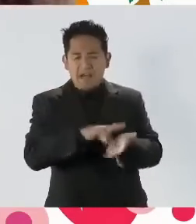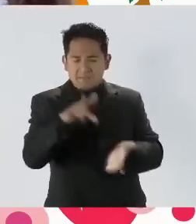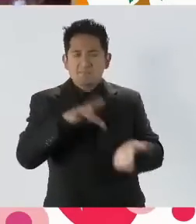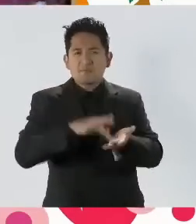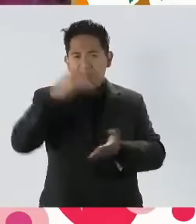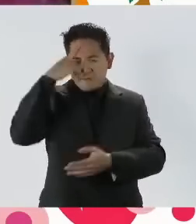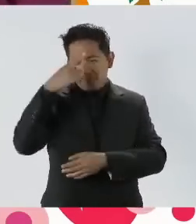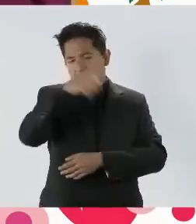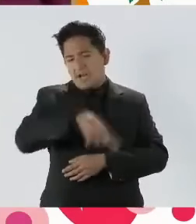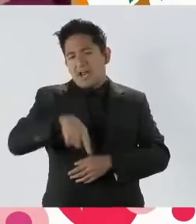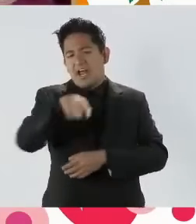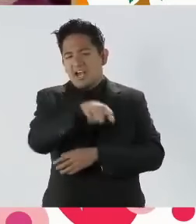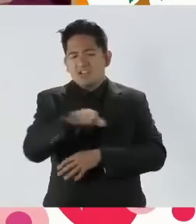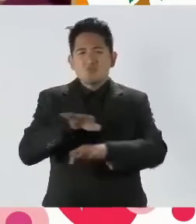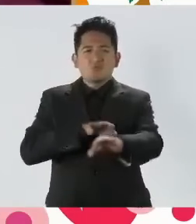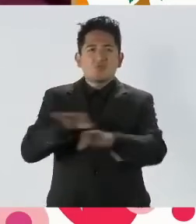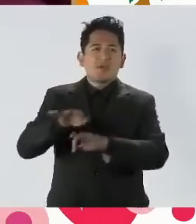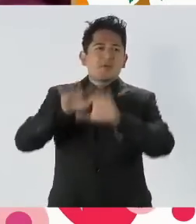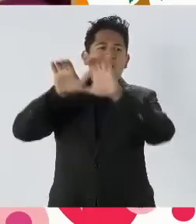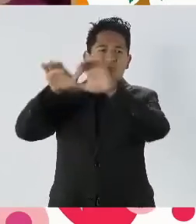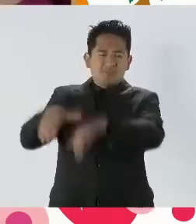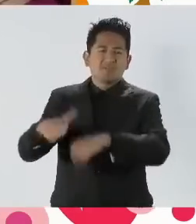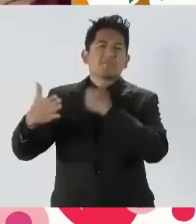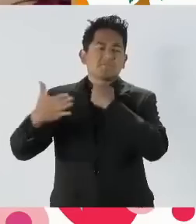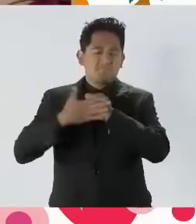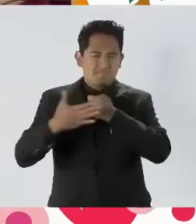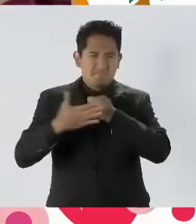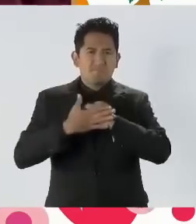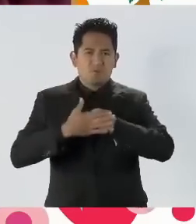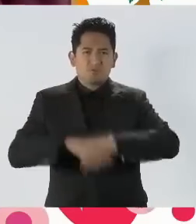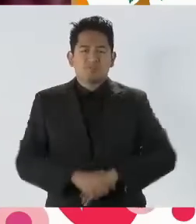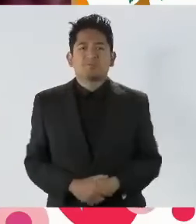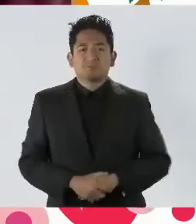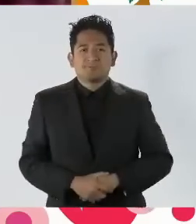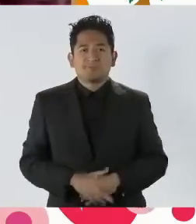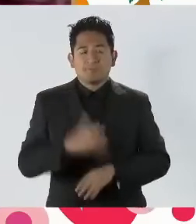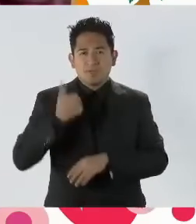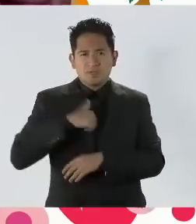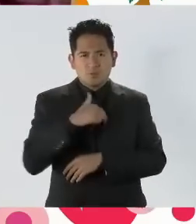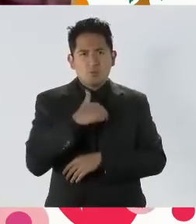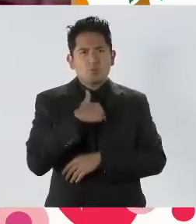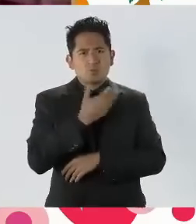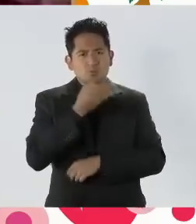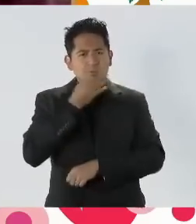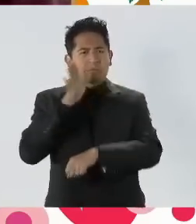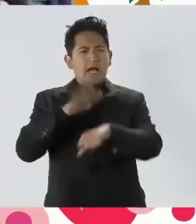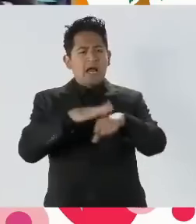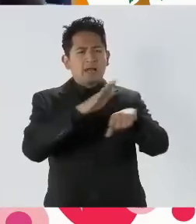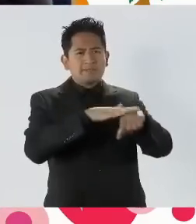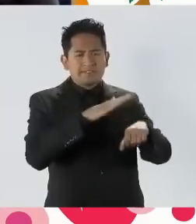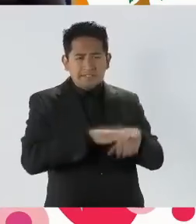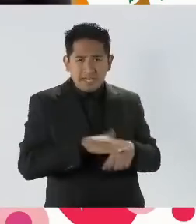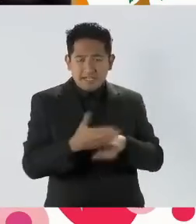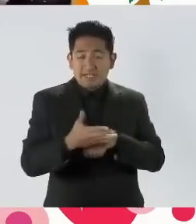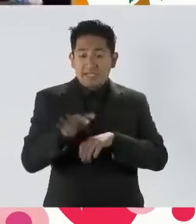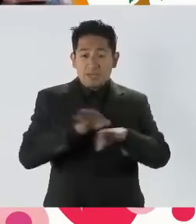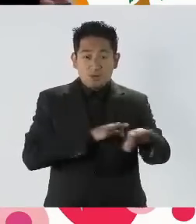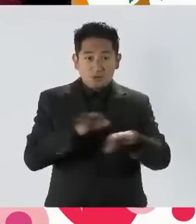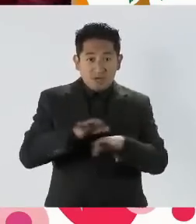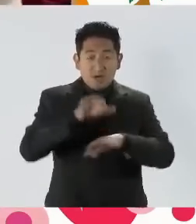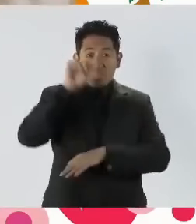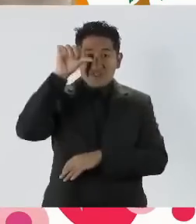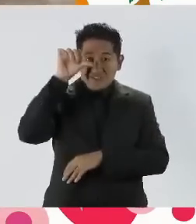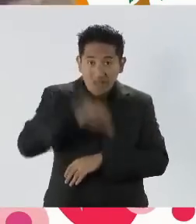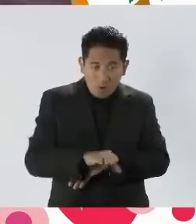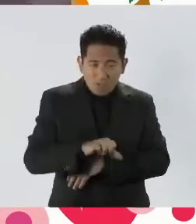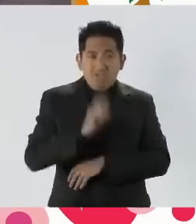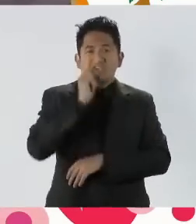también hemos dicho que los emprendedores de hoy son los empresarios de mañana así que también